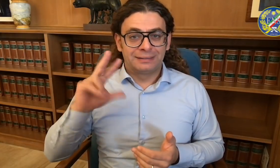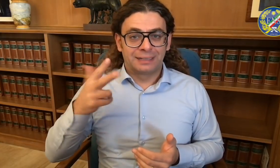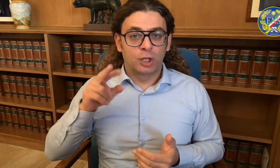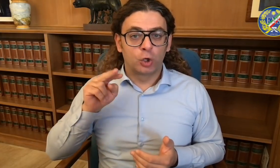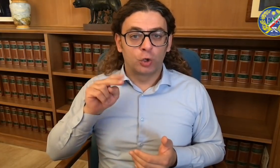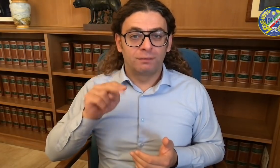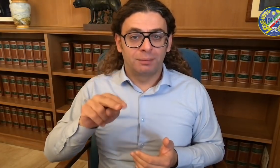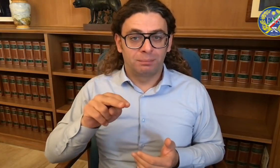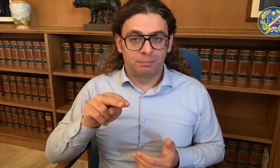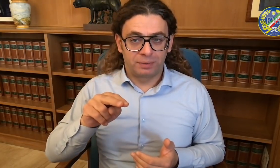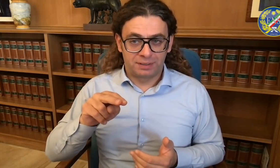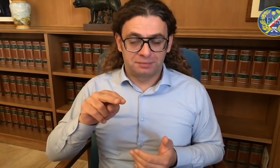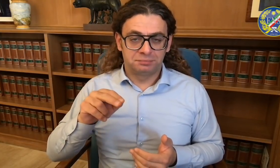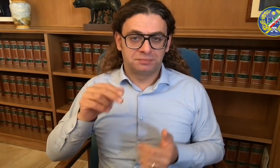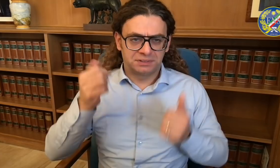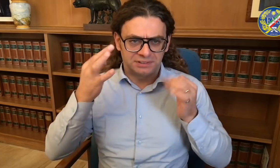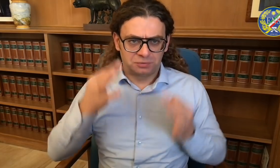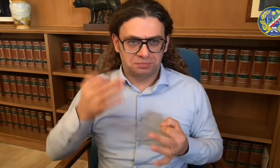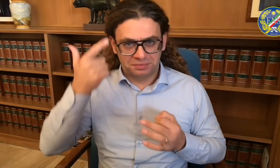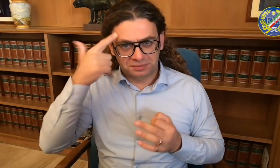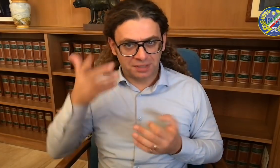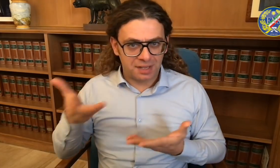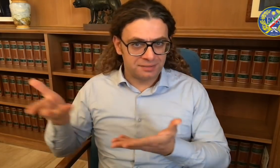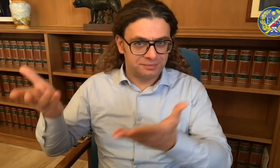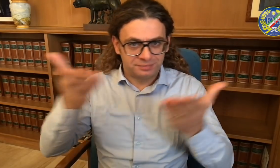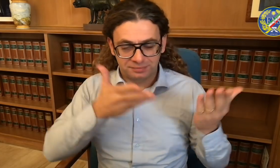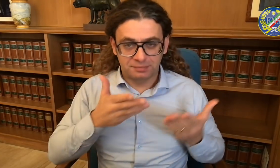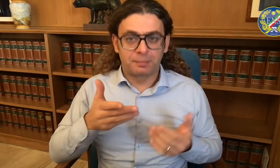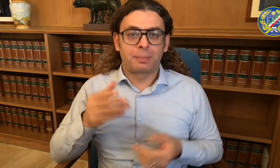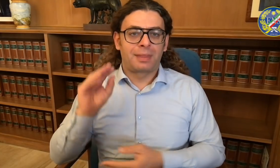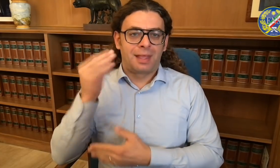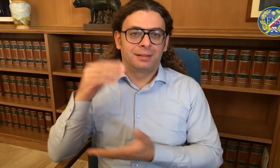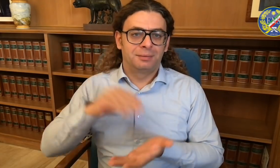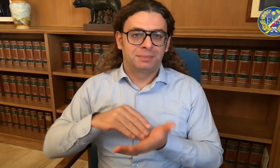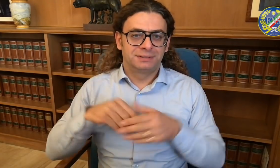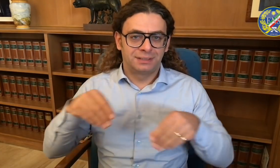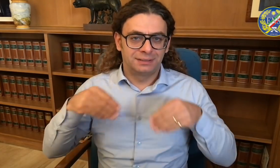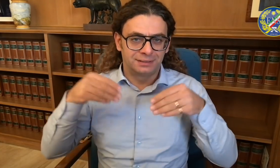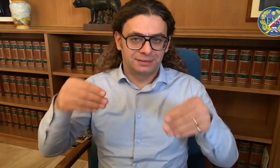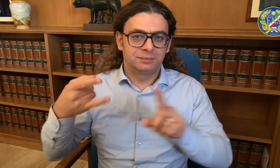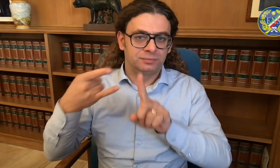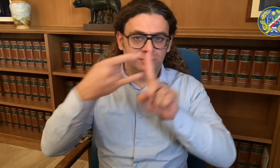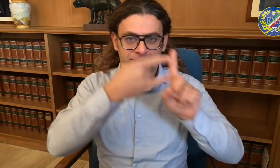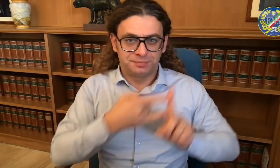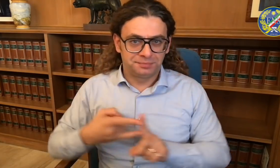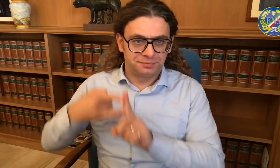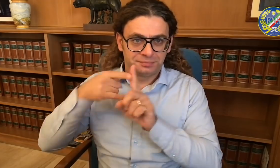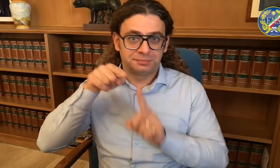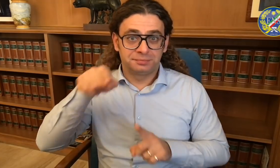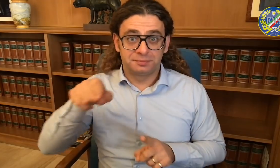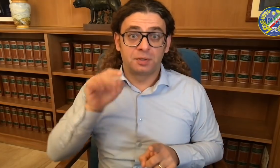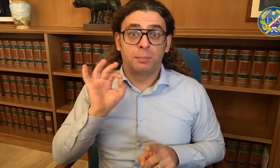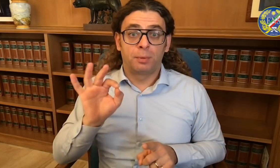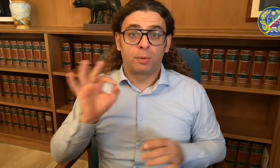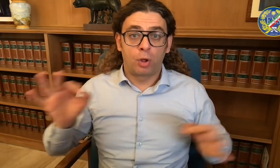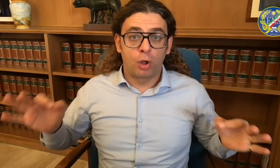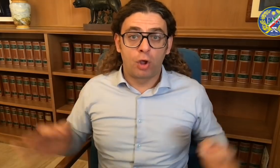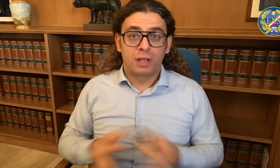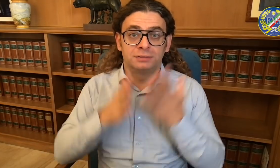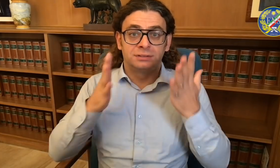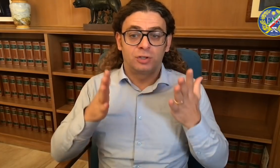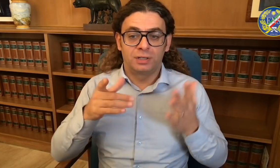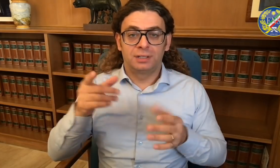Lo scorso 3 novembre, come sicuramente sapete, l’ENS ha partecipato attraverso piattaforma zoom al confronto che si è tenuto in occasione